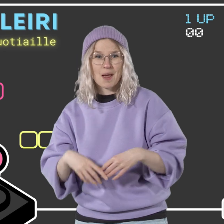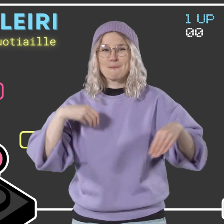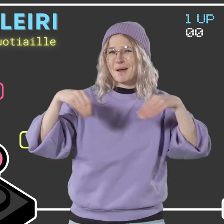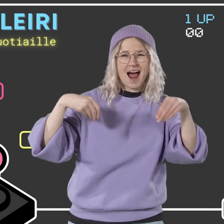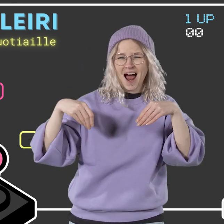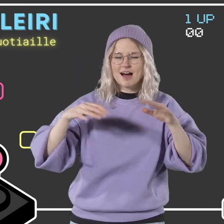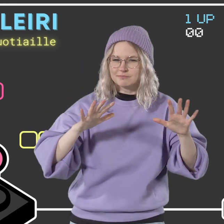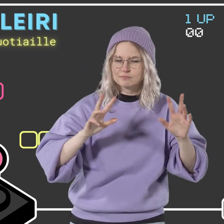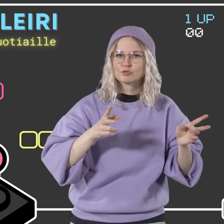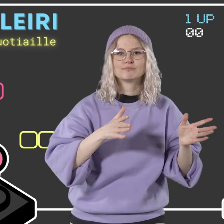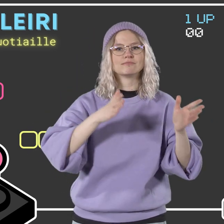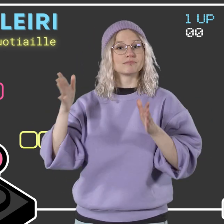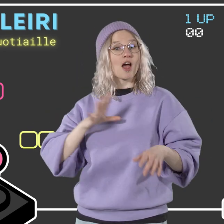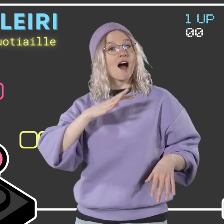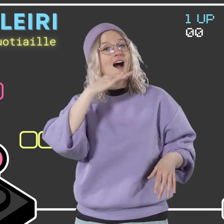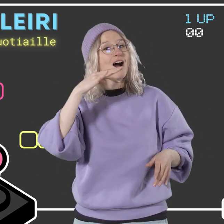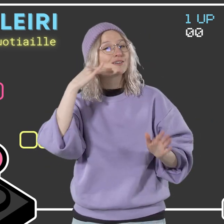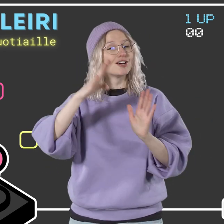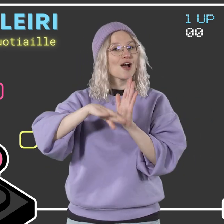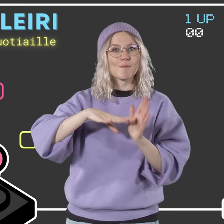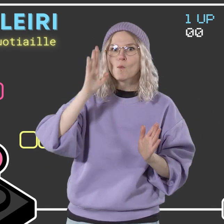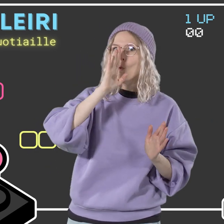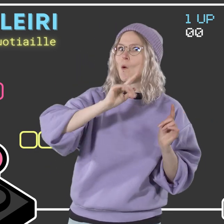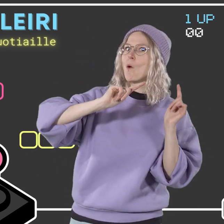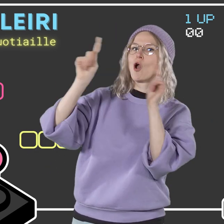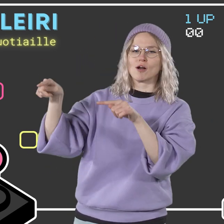Pelaamisen vastapainoksi on suunniteltu hauskaa ohjelmaa ulkona -